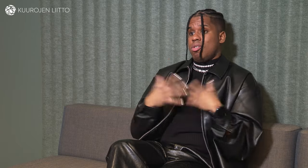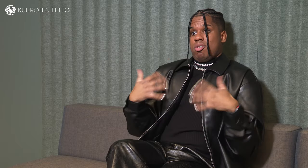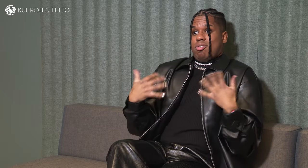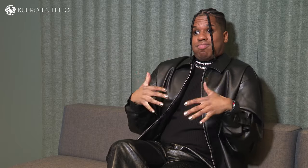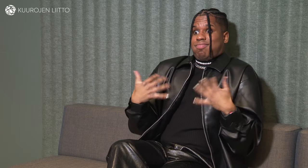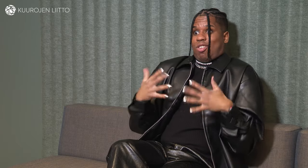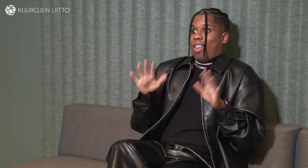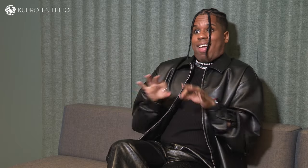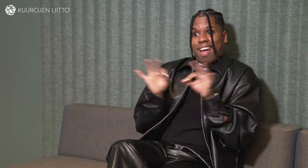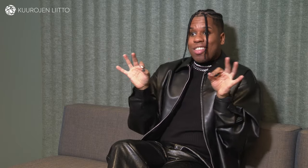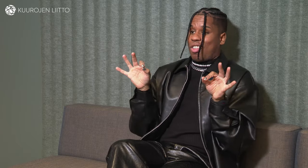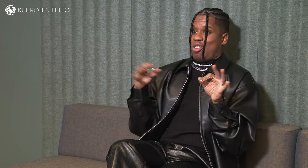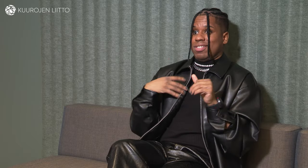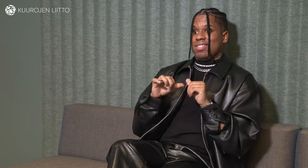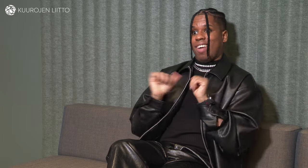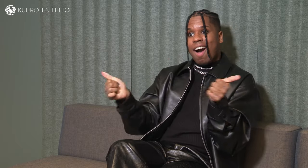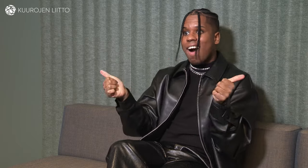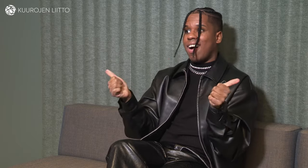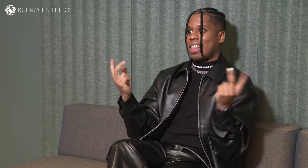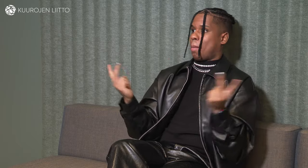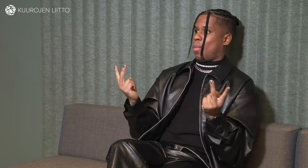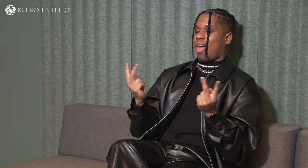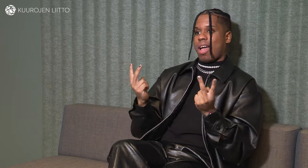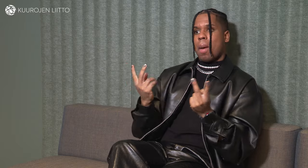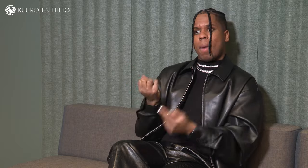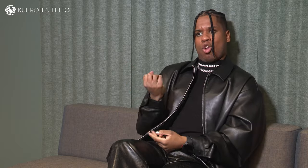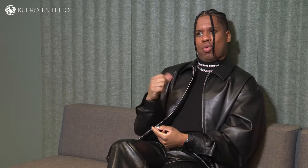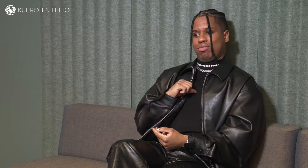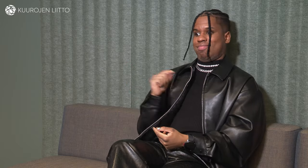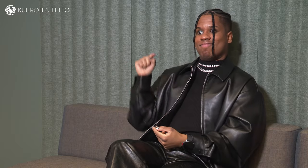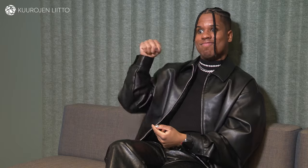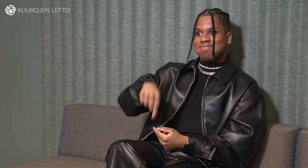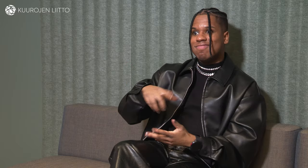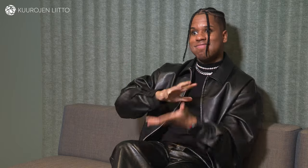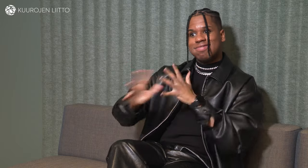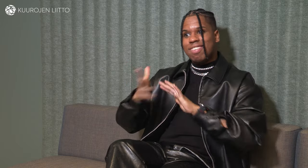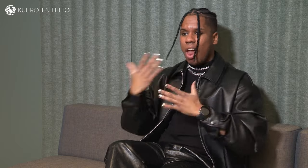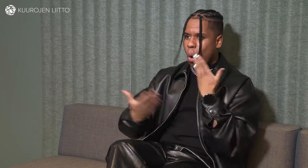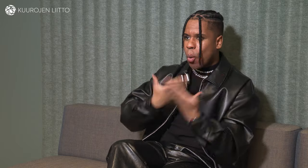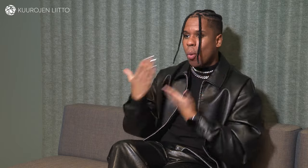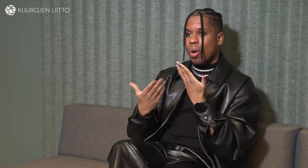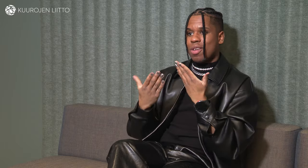Oli todella hieno mahdollisuus päästä laulamaan kilpailussa, -